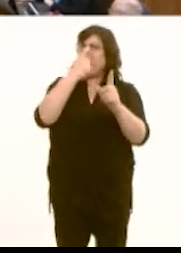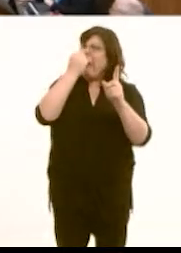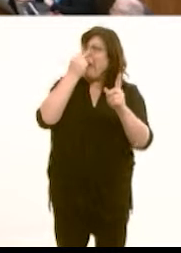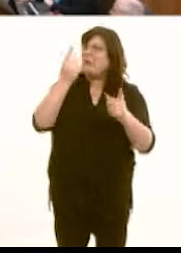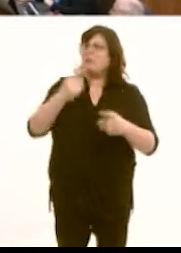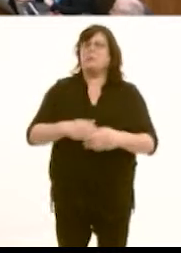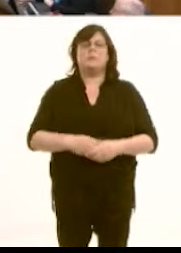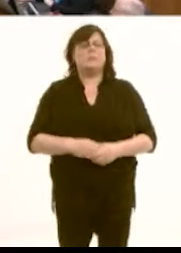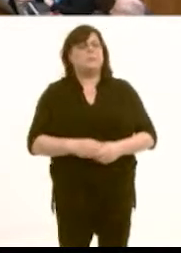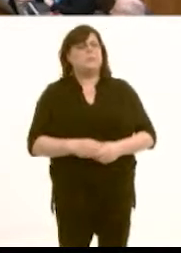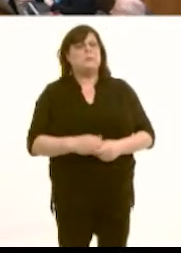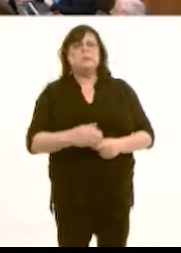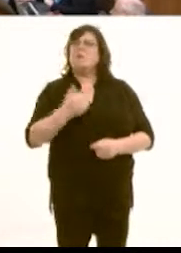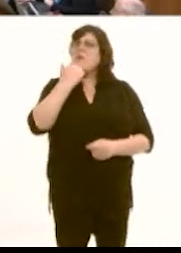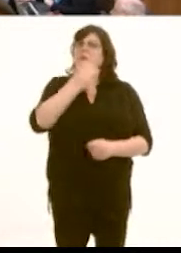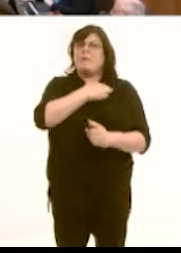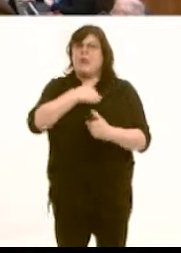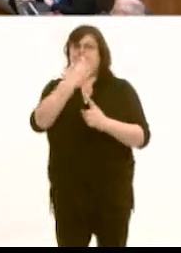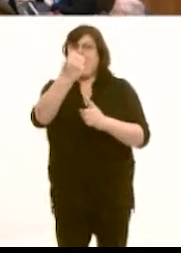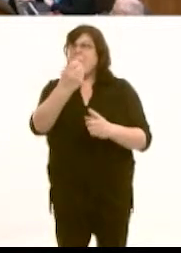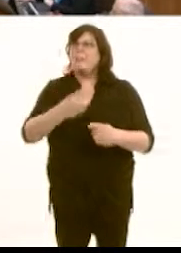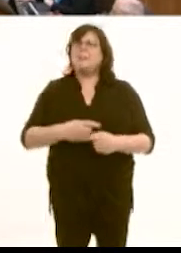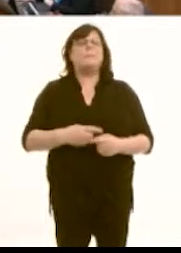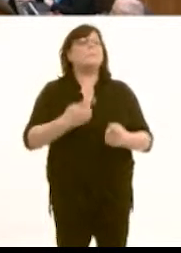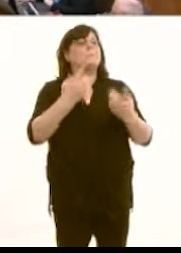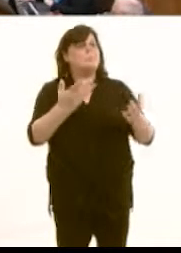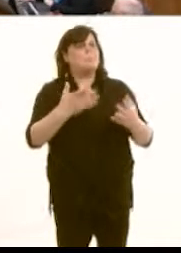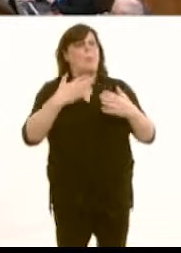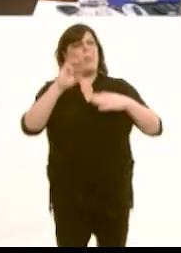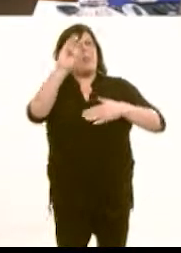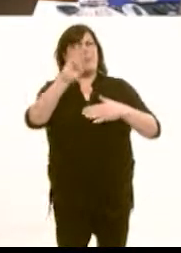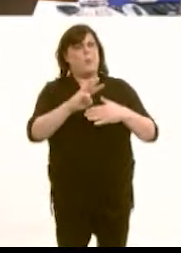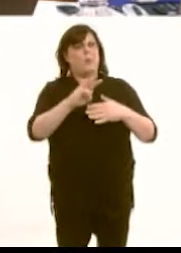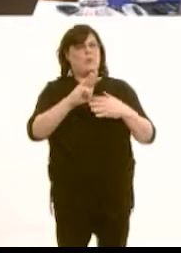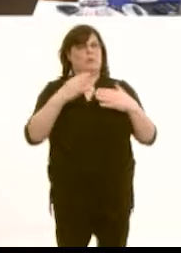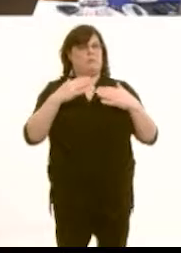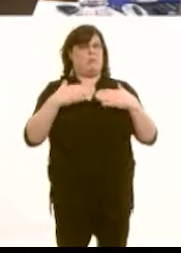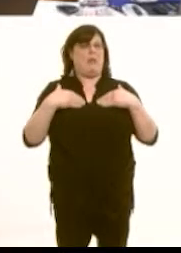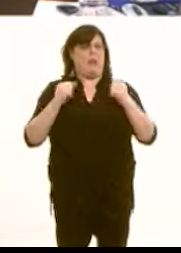staff sydd yn gweithio i asiantaethau, yn enwedig lle mae yna broblemau lle mae pobl,